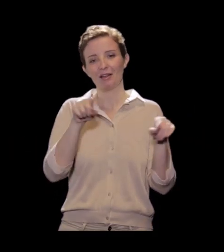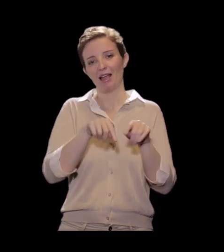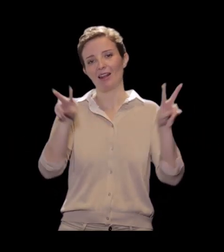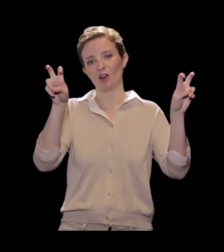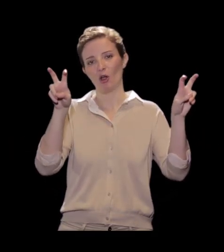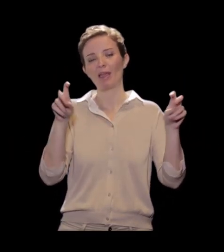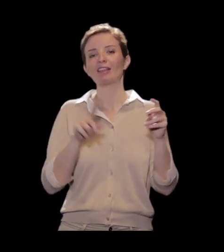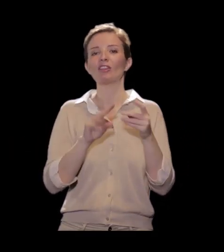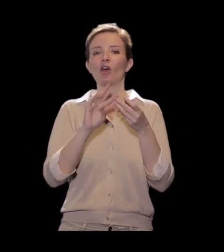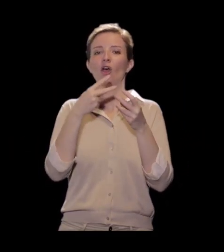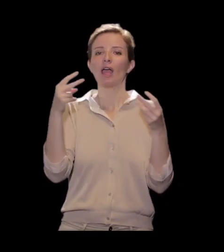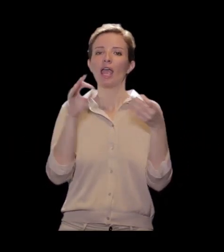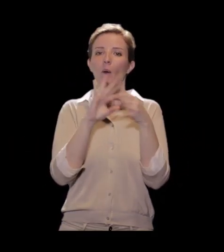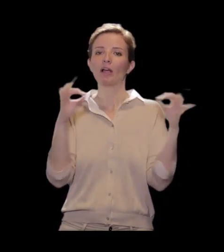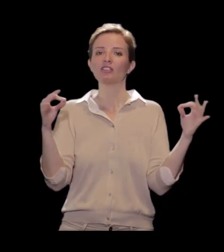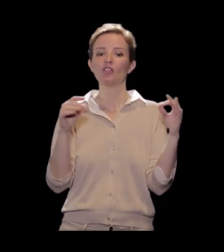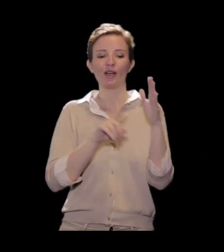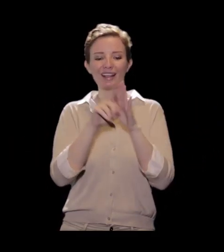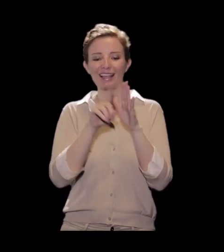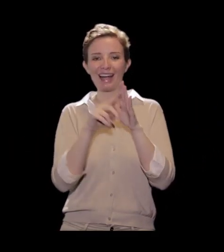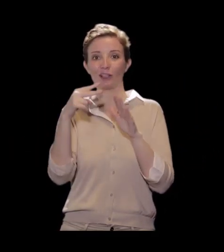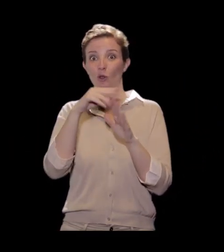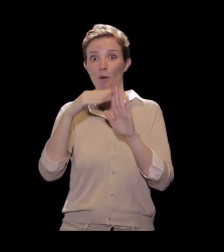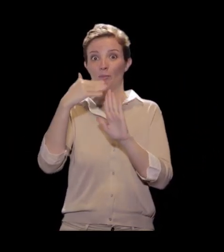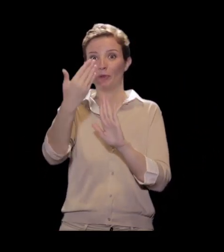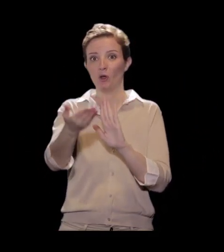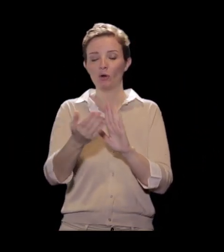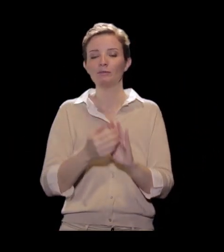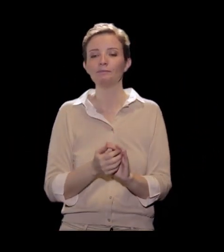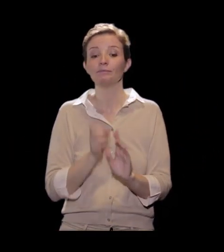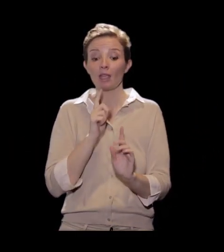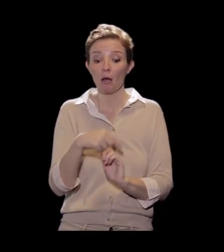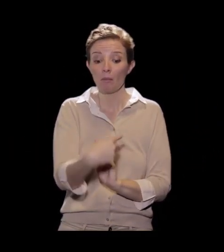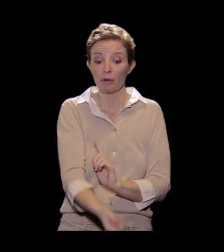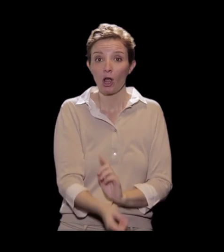Abbiamo finito anche le equazioni di grado superiore al secondo.